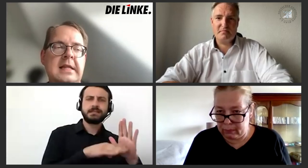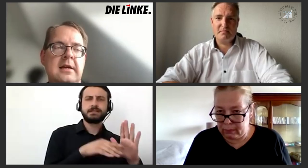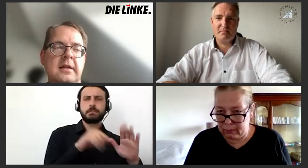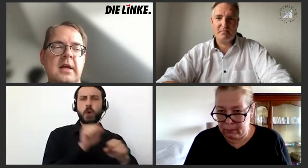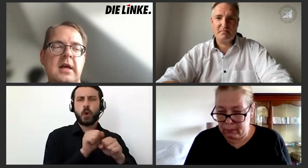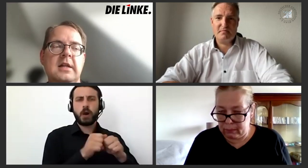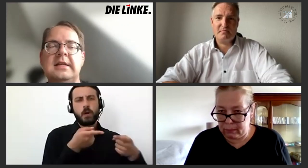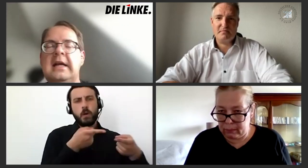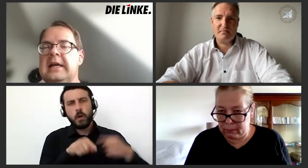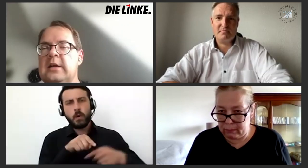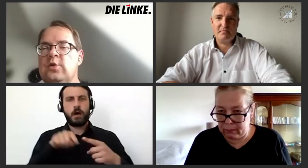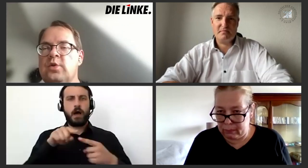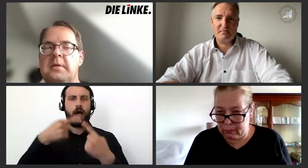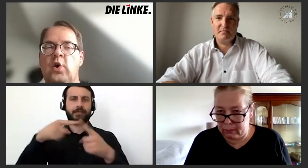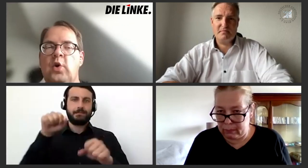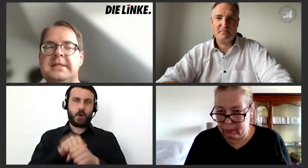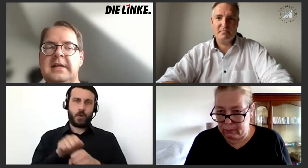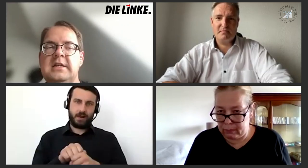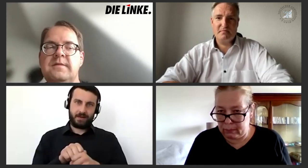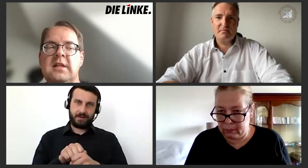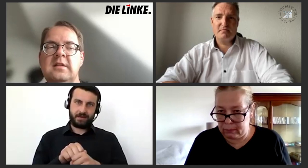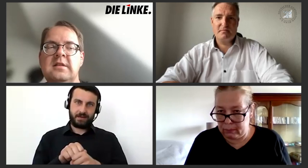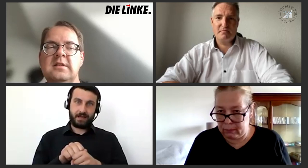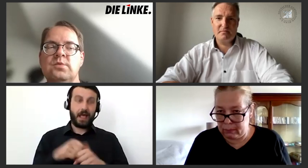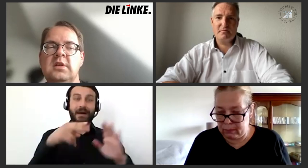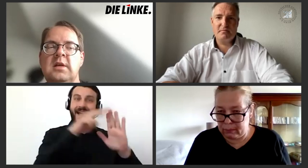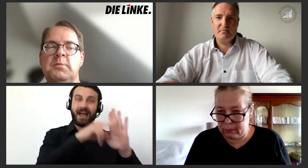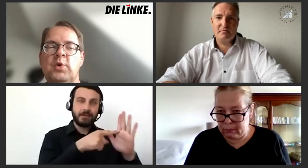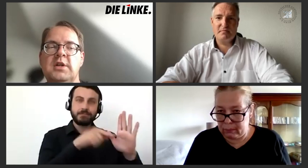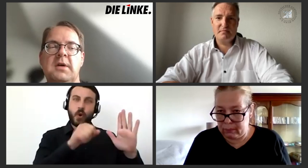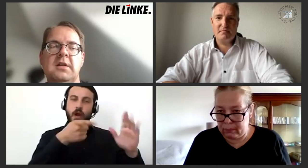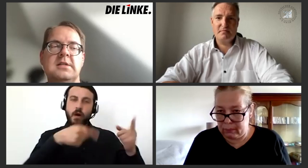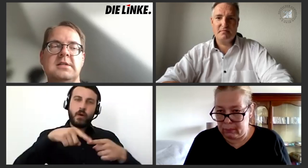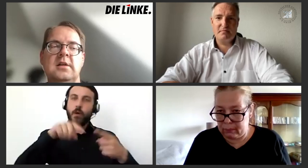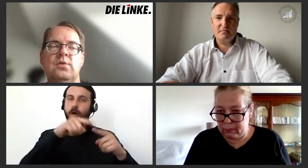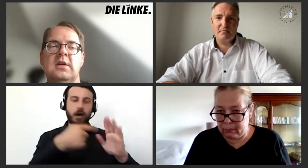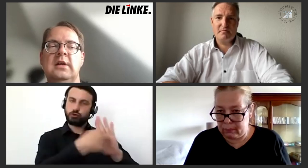wie man sie umgehen kann, dass alle Regelungen auch beseitigt werden, die es Unternehmen möglich